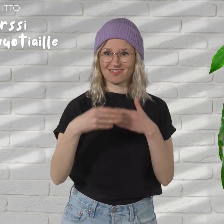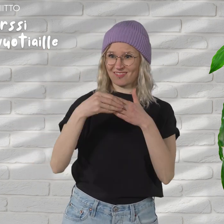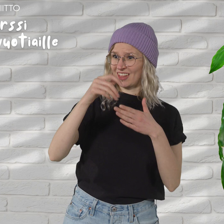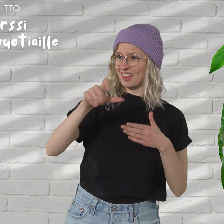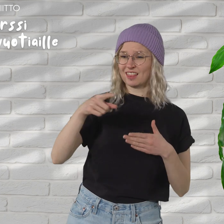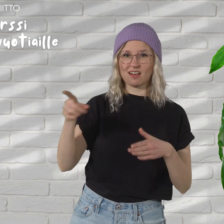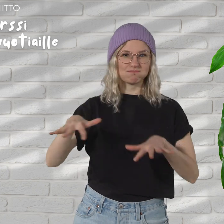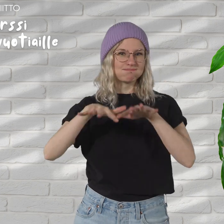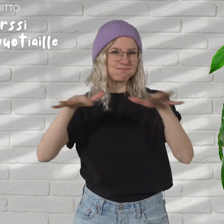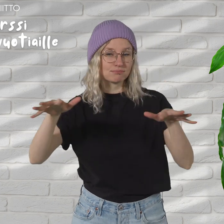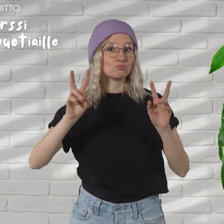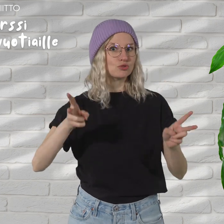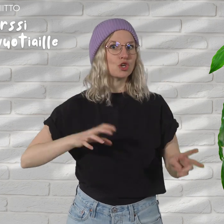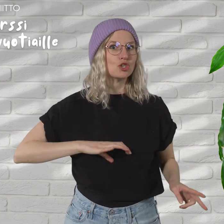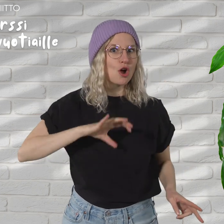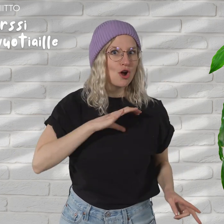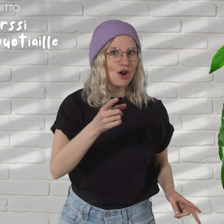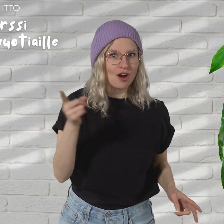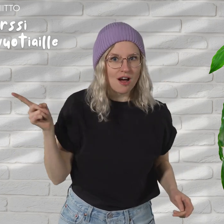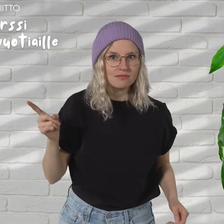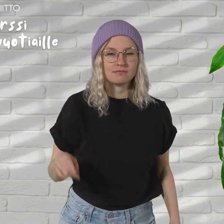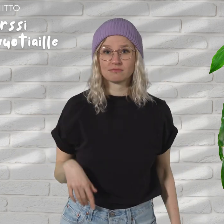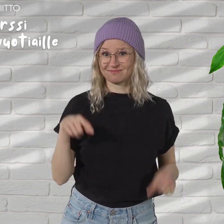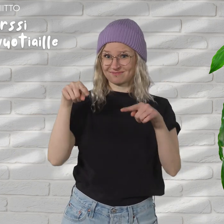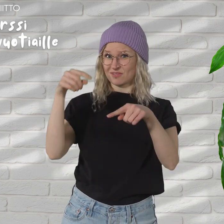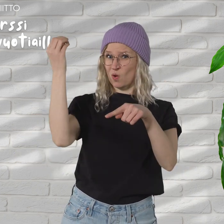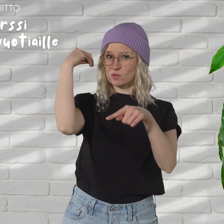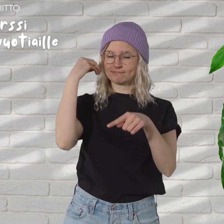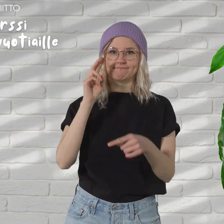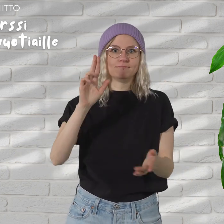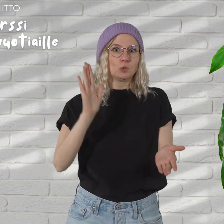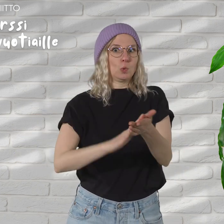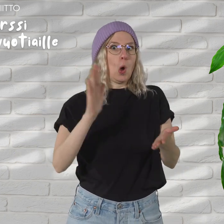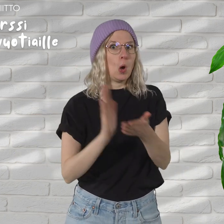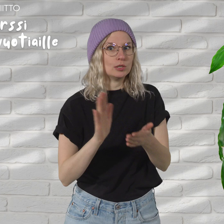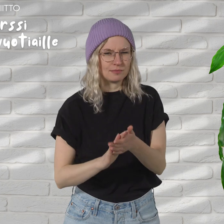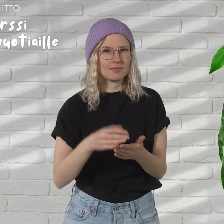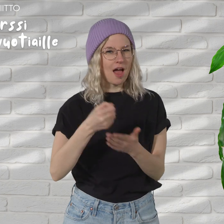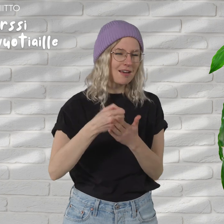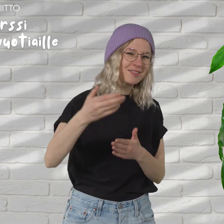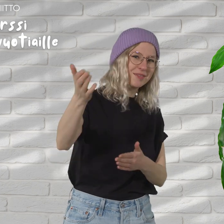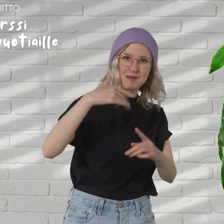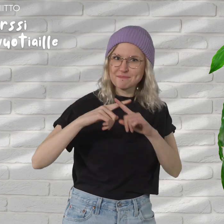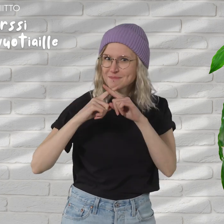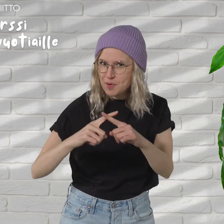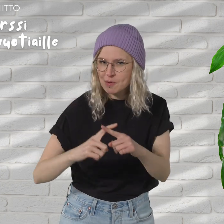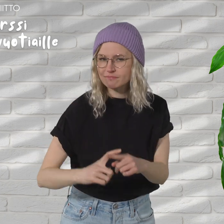Ohjaajista enemmistö koostuu codista. Tule mukaan suositulle kurssille!